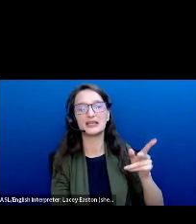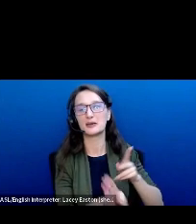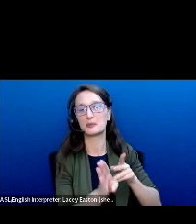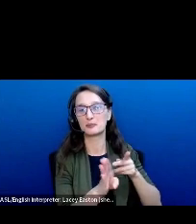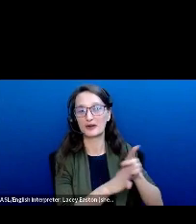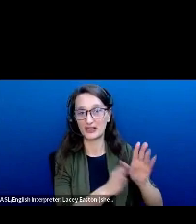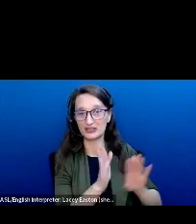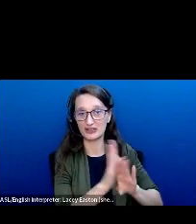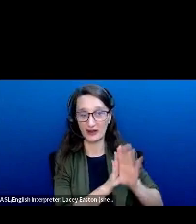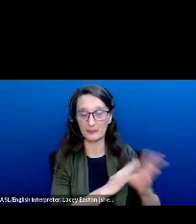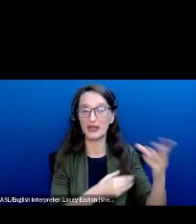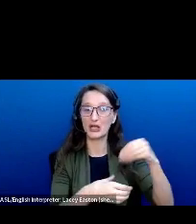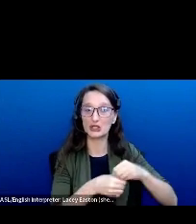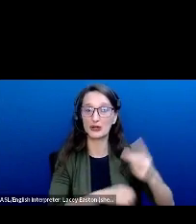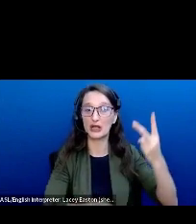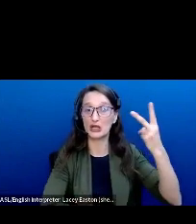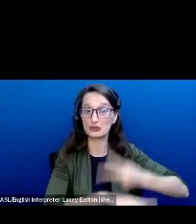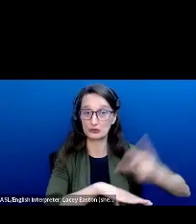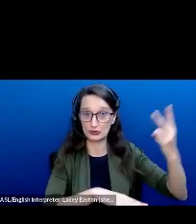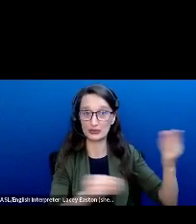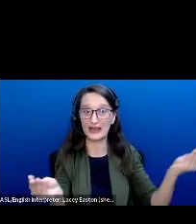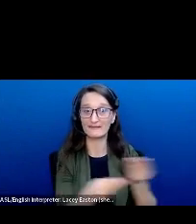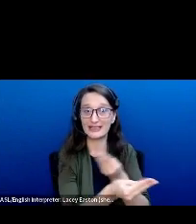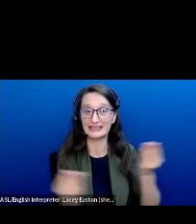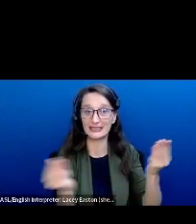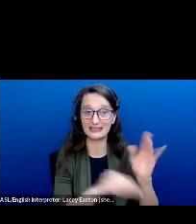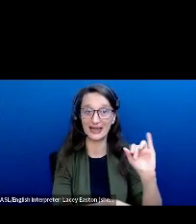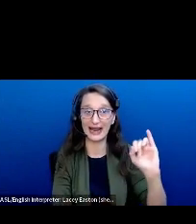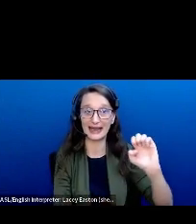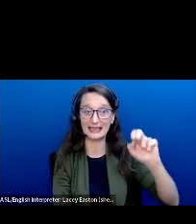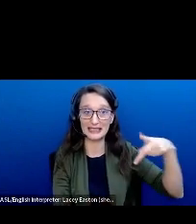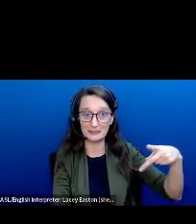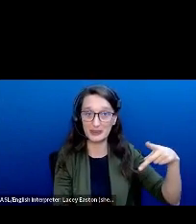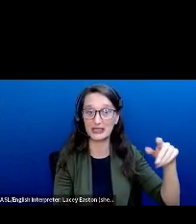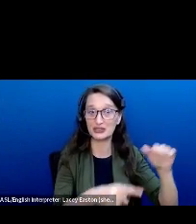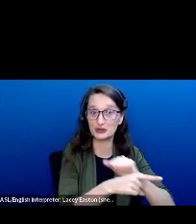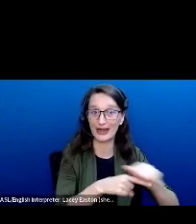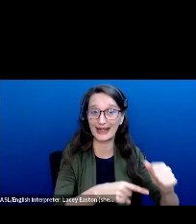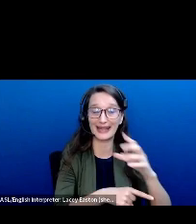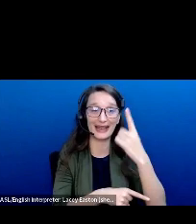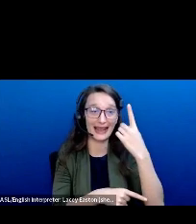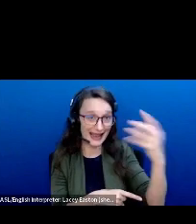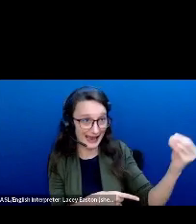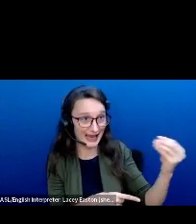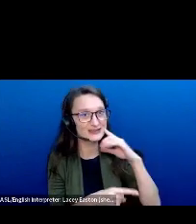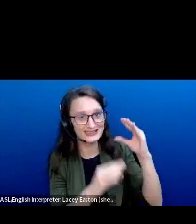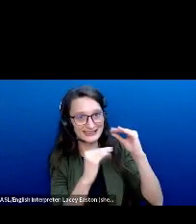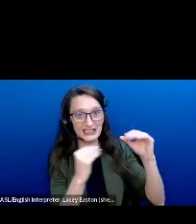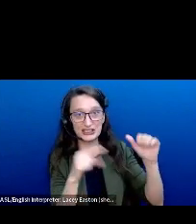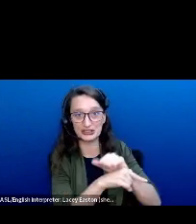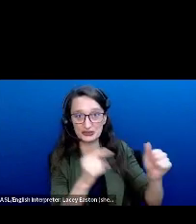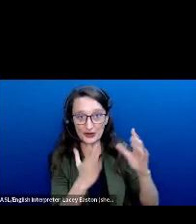capacitación facilitada de IEP de dos días para capacitadores y otros temas en todo el estado. Estamos coordinando